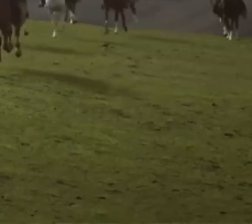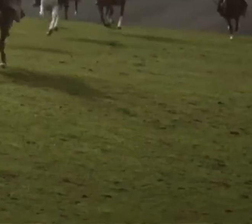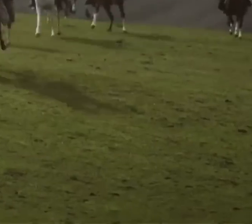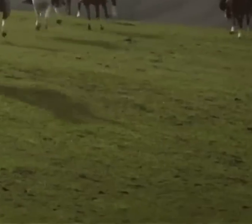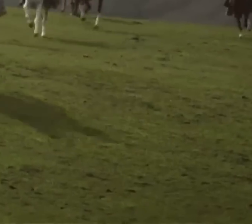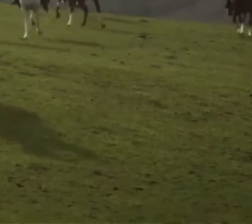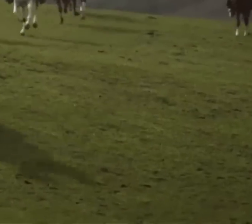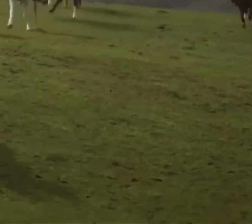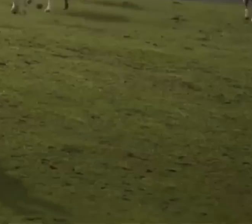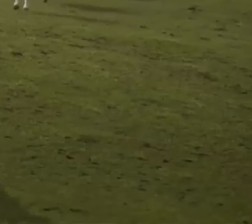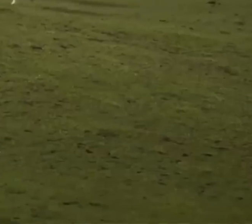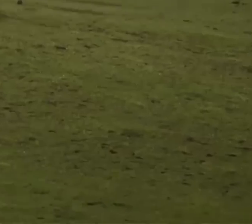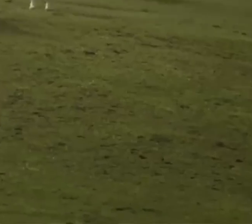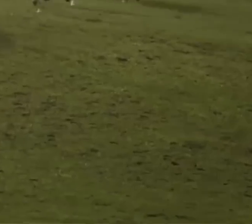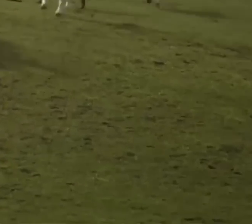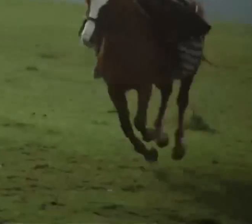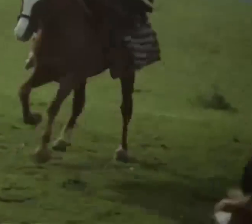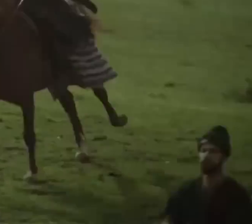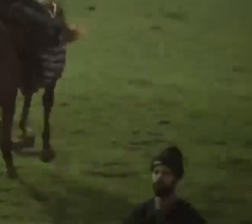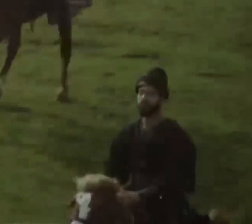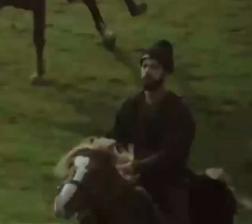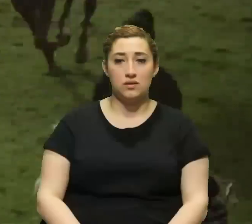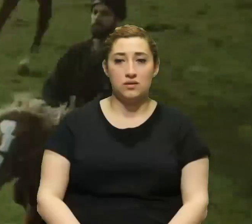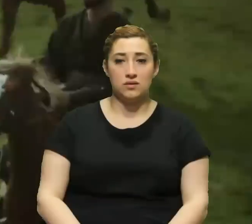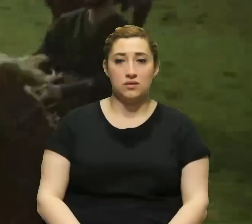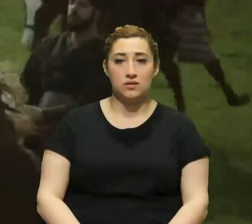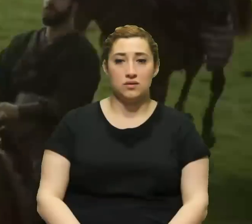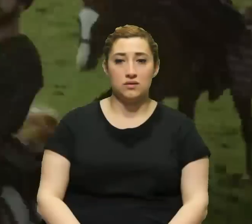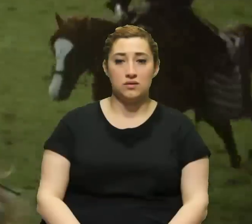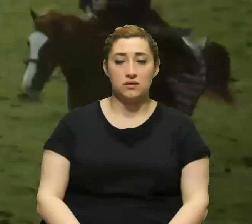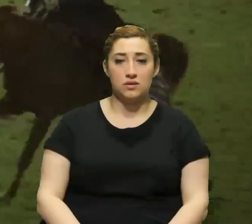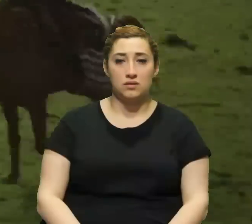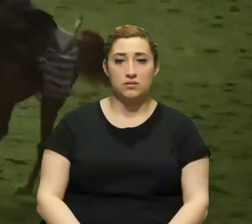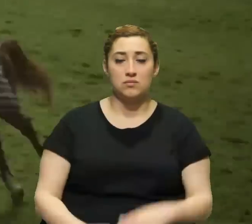Ağa'm, Ağa'm! Ağa'm, Ağa'm, Ağa'm!